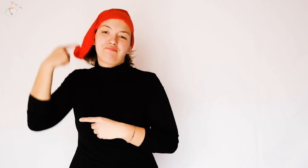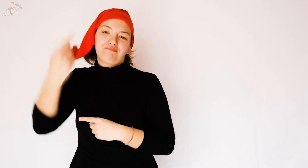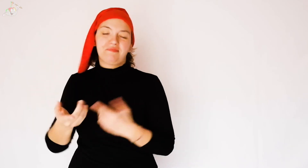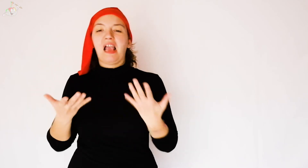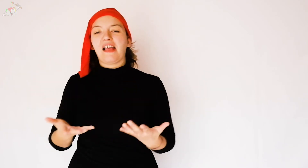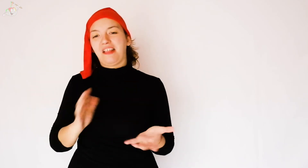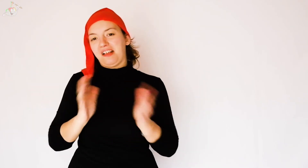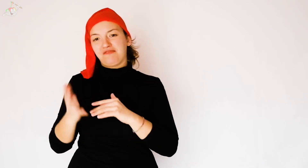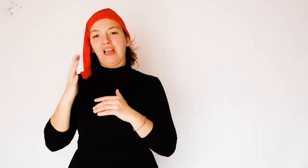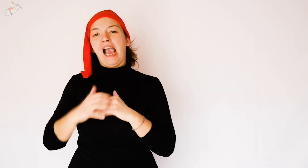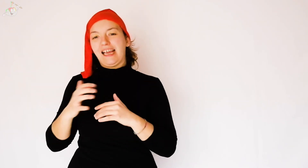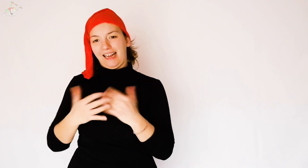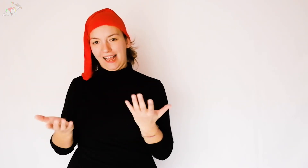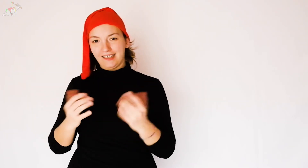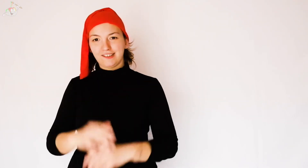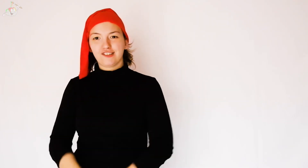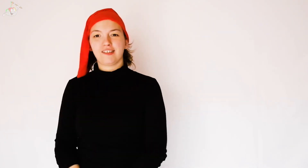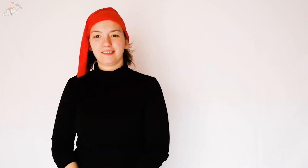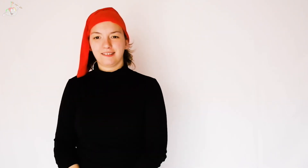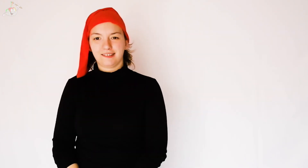che dura ancora adesso con il lancio delle arance.